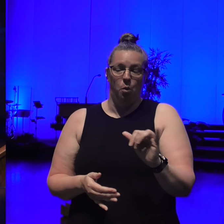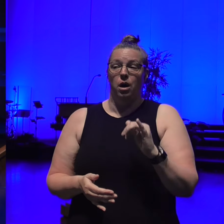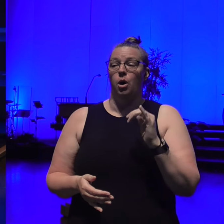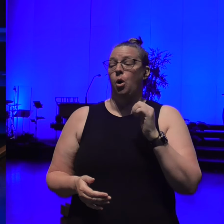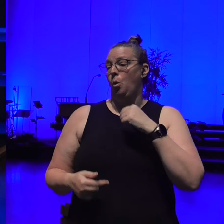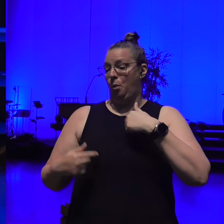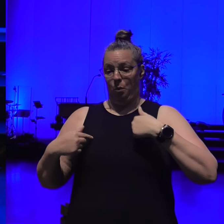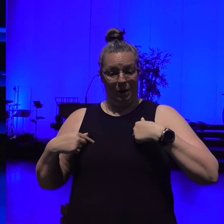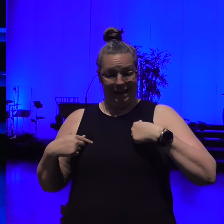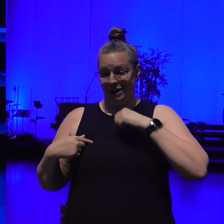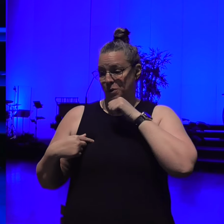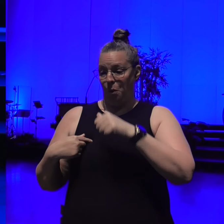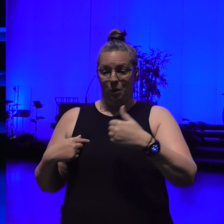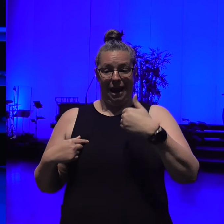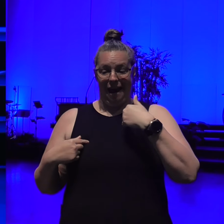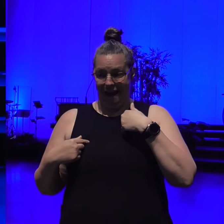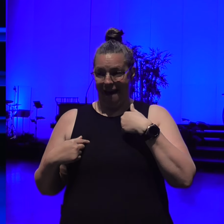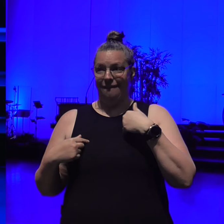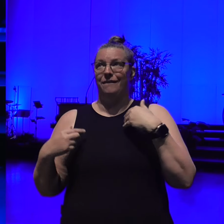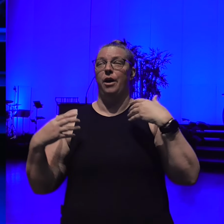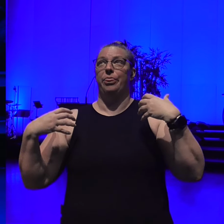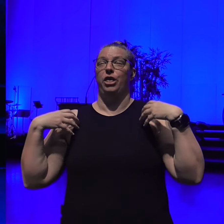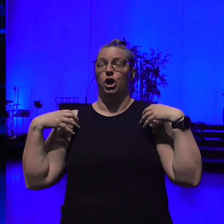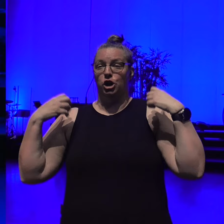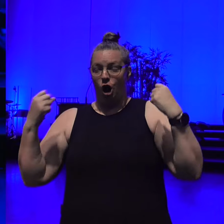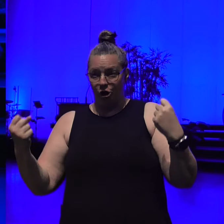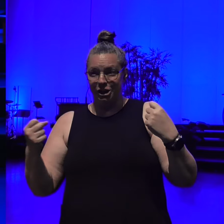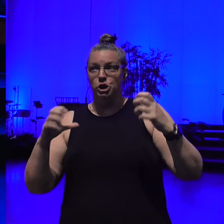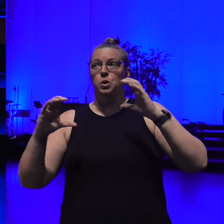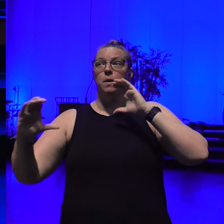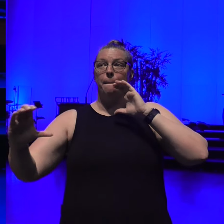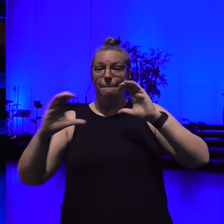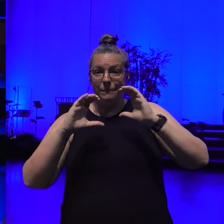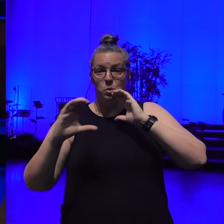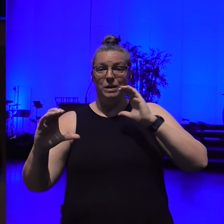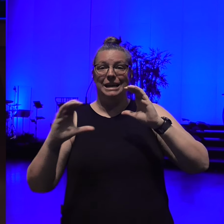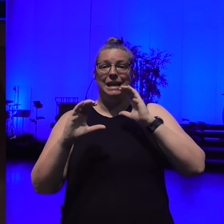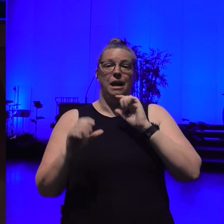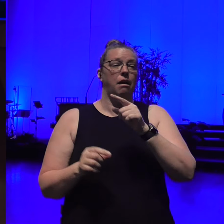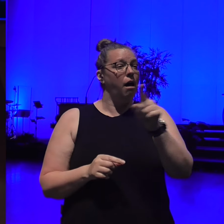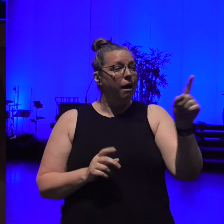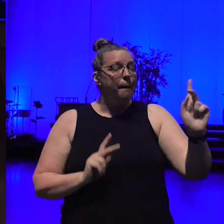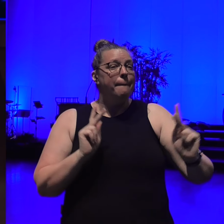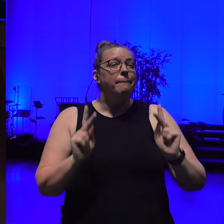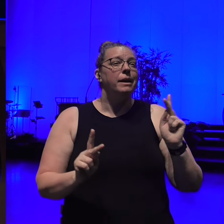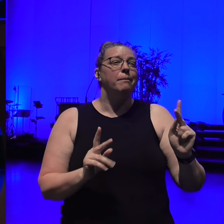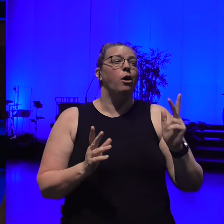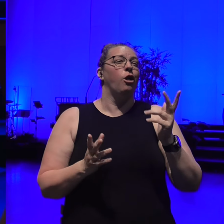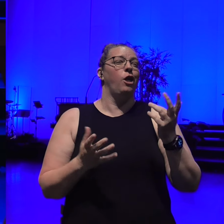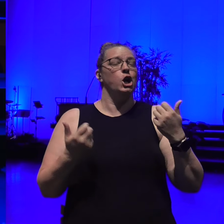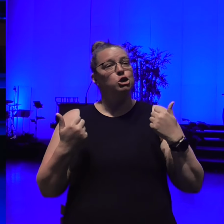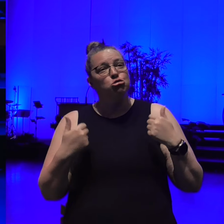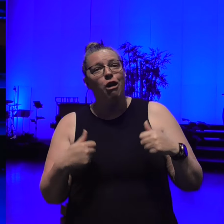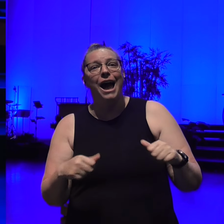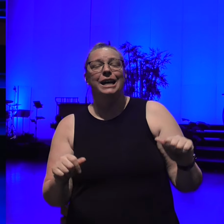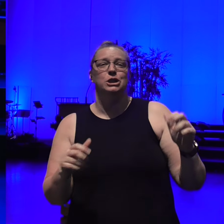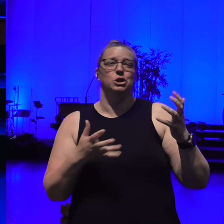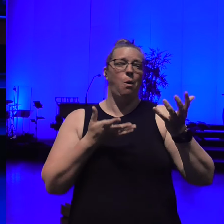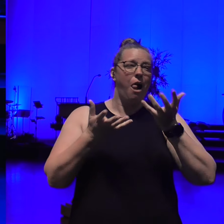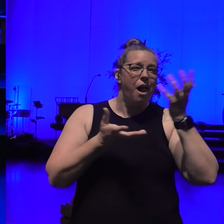para encontrar el coraje para comunicar nuestras necesidades y deseos Y la persona está tratando de amarnos tratando de satisfacer nuestras necesidades pero no sabe lo que es Y entonces se trata solo de obtener sus necesidades Y